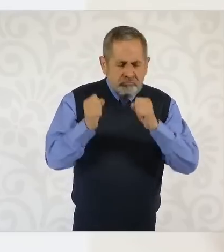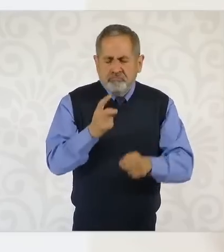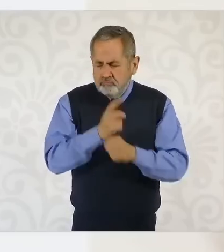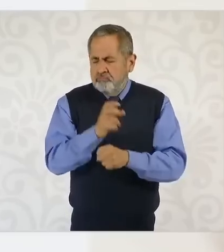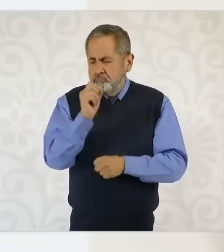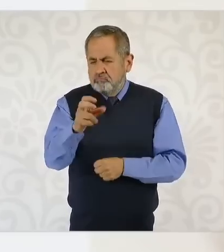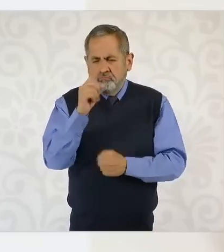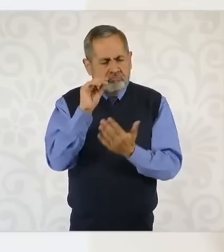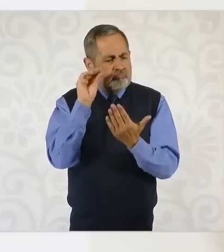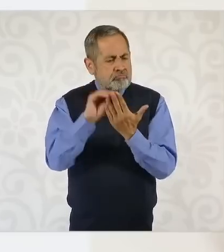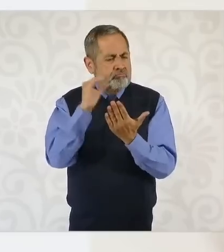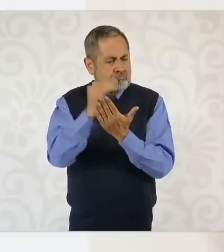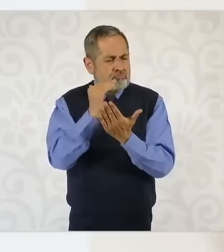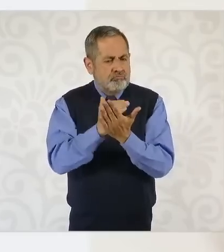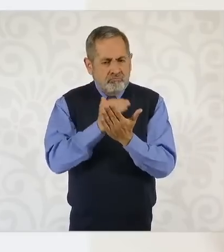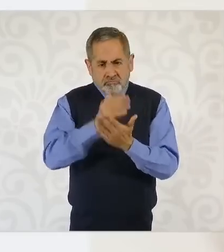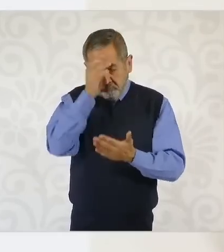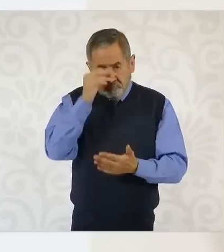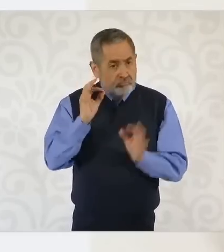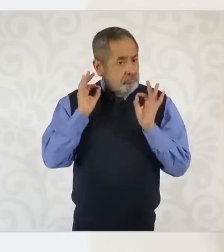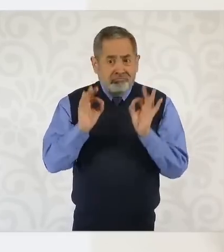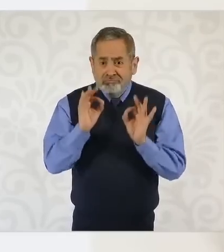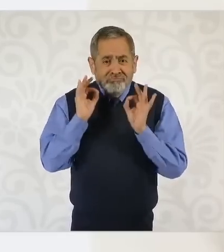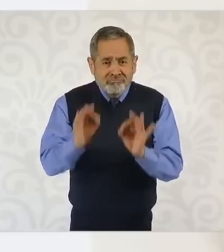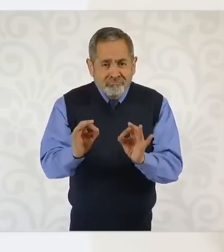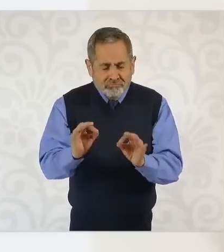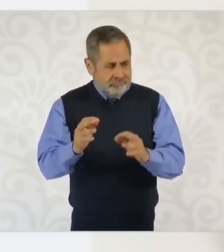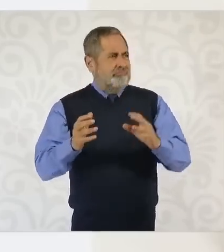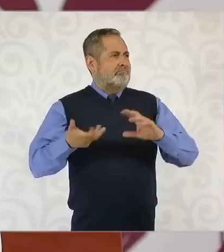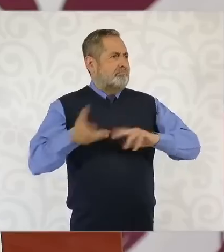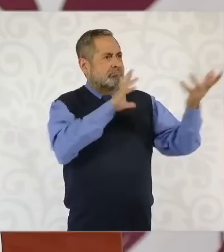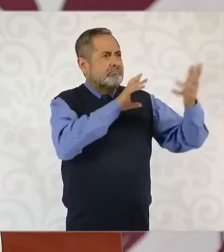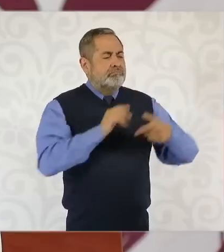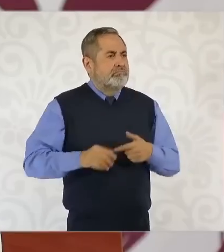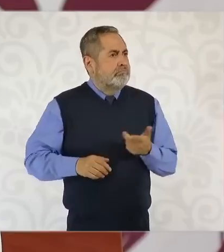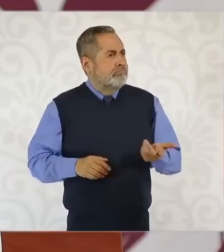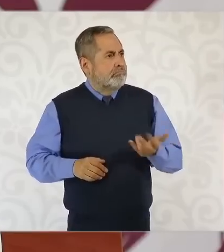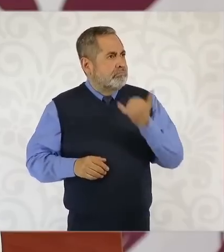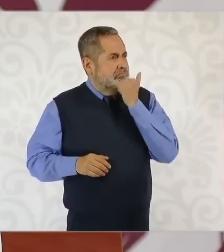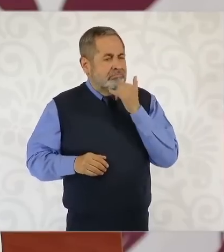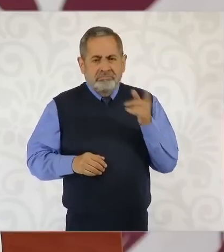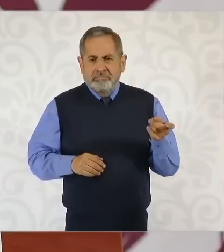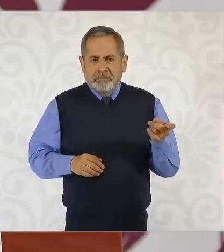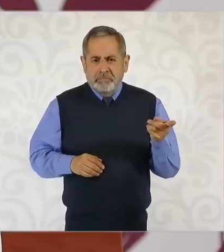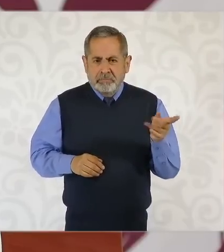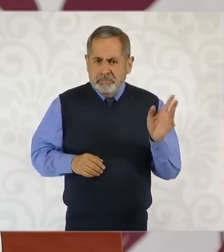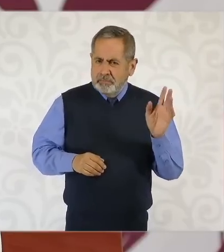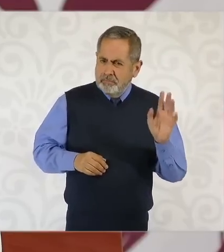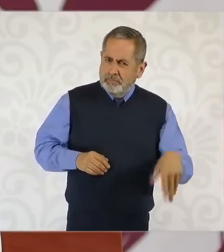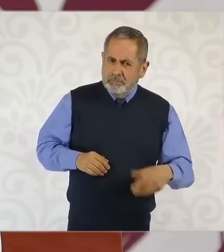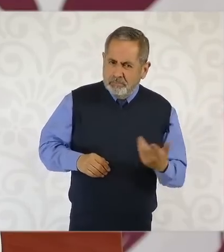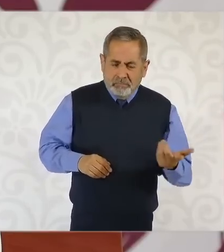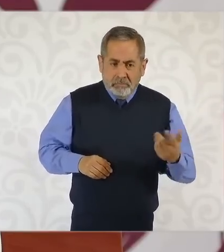tráfico de drogas y del tráfico de armas entonces no es que haya habido una cosa de que nosotros no